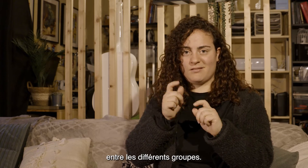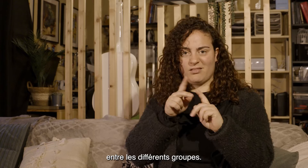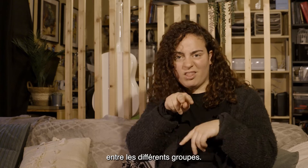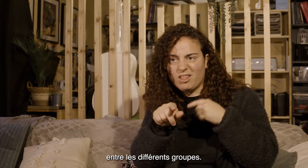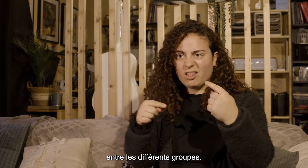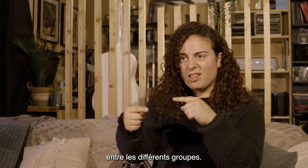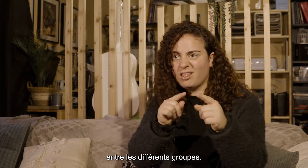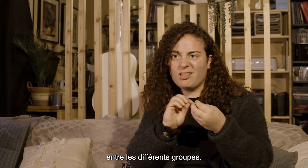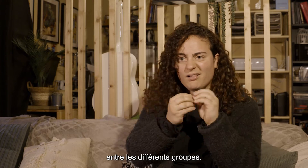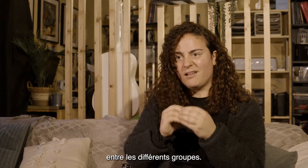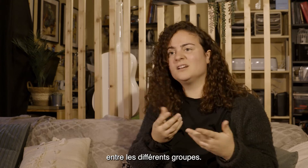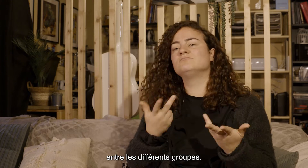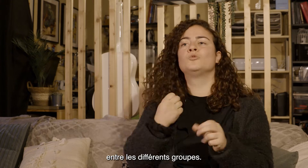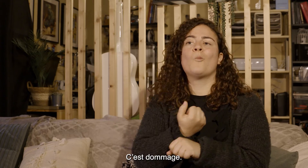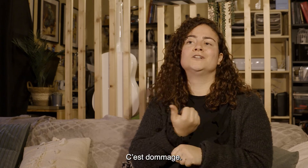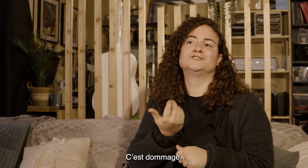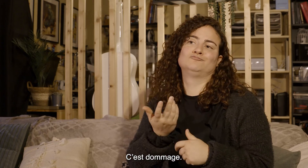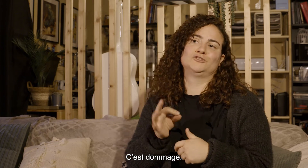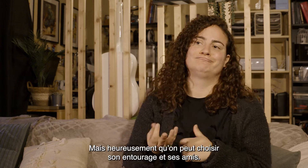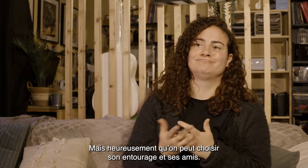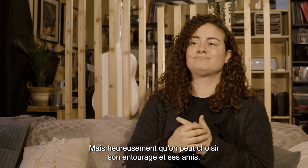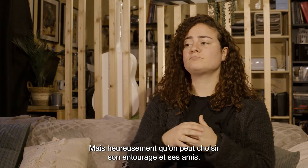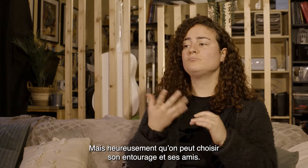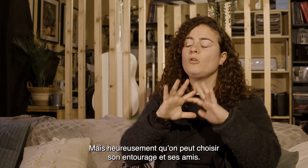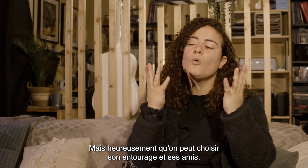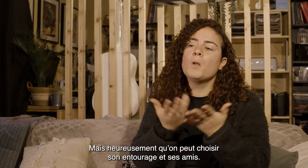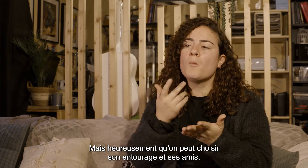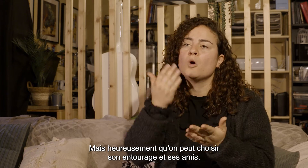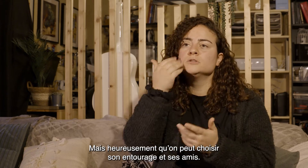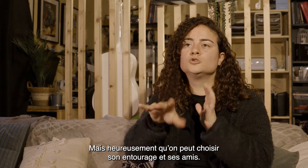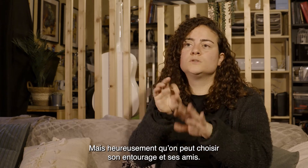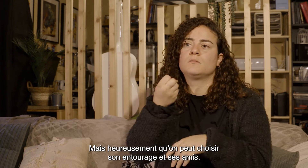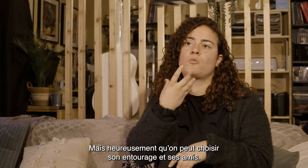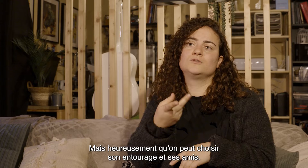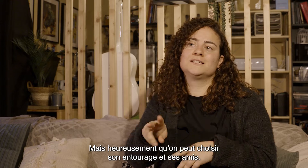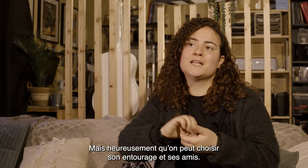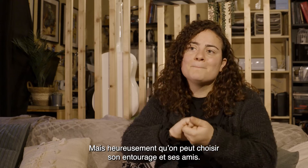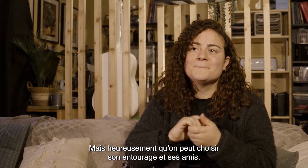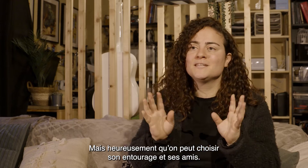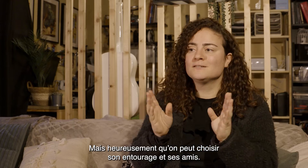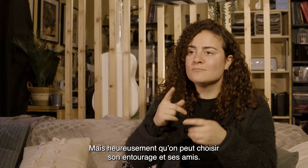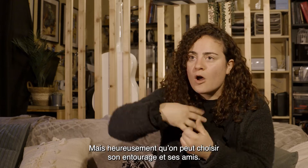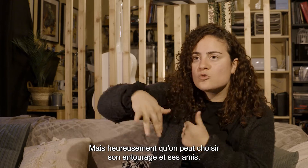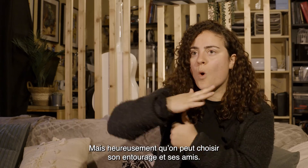entre les différents groupes. C’est dommage. Mais heureusement qu’on peut choisir son entourage et ses amis.